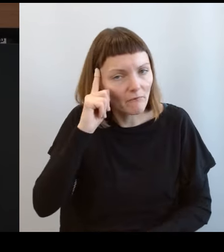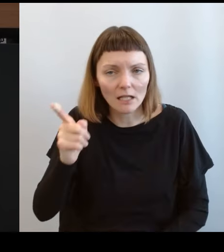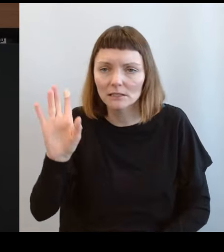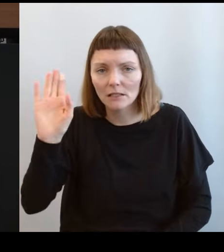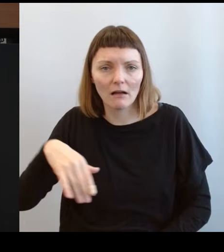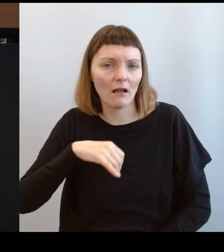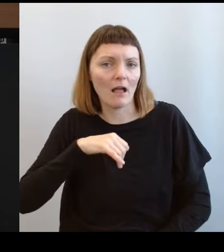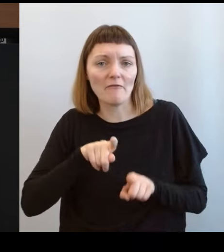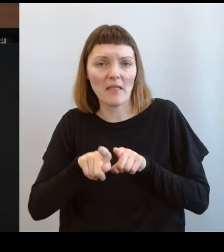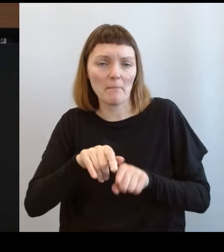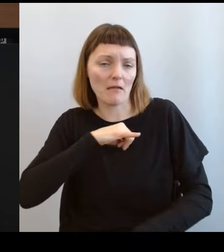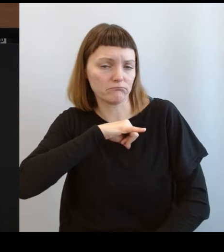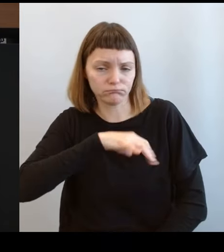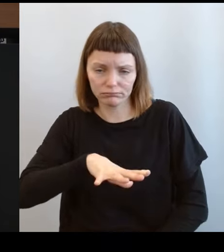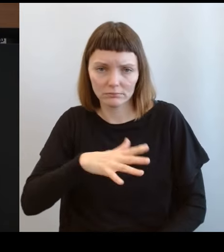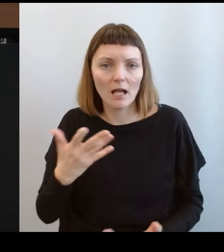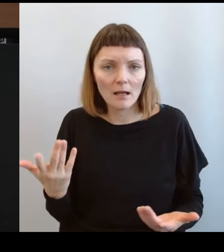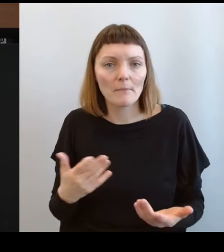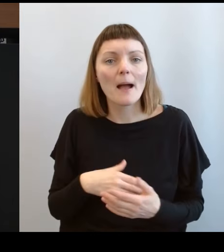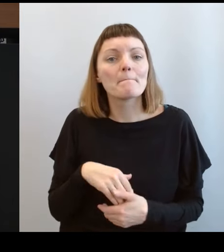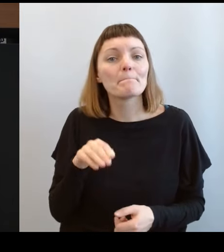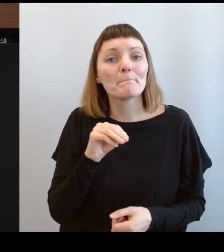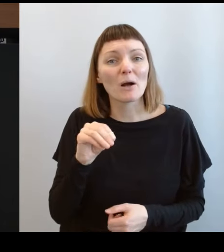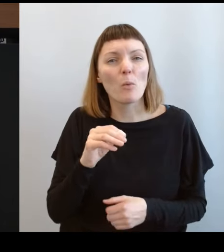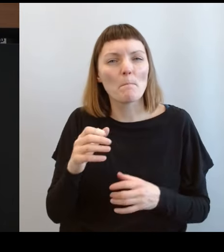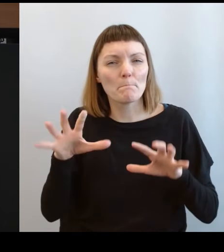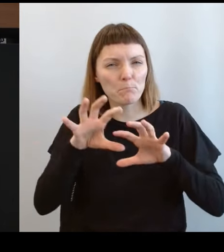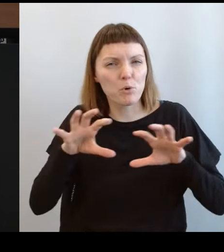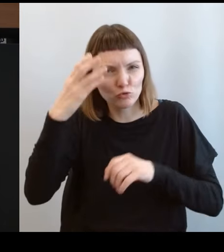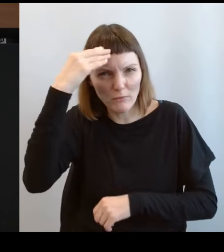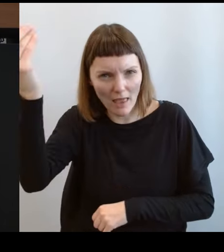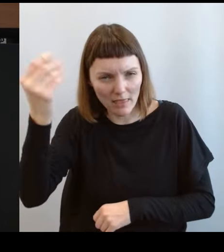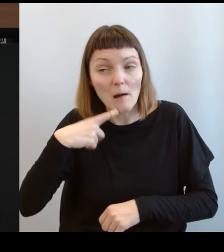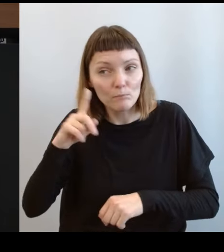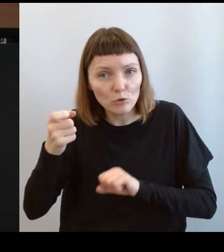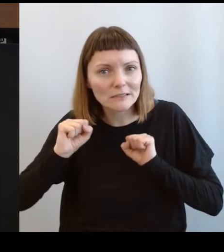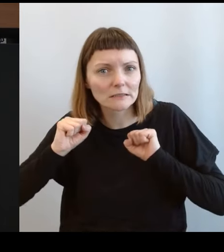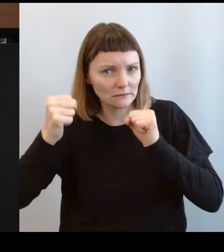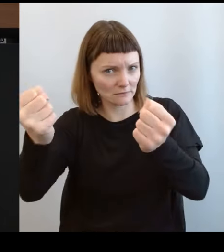Das muss, da muss Marco Buschmann handeln. Im Grunde gibt es ja auch eine Bundesratsinitiative.